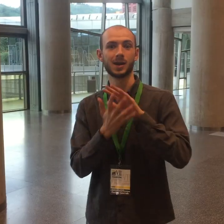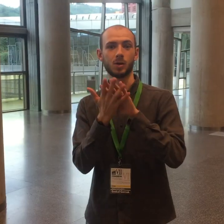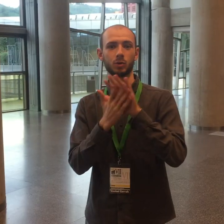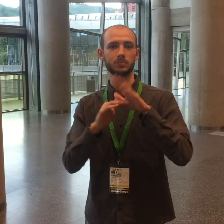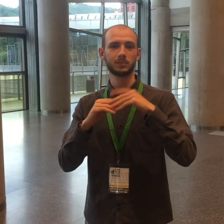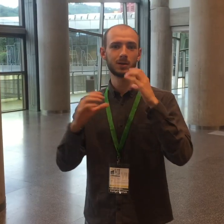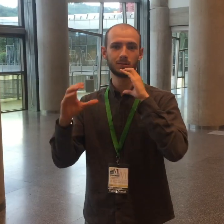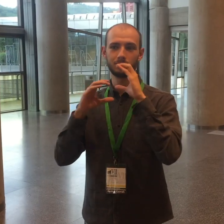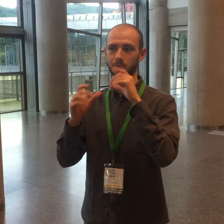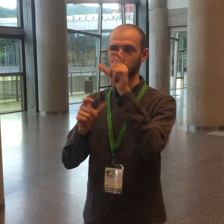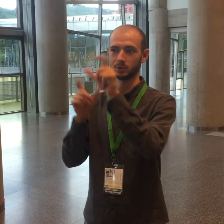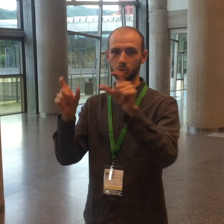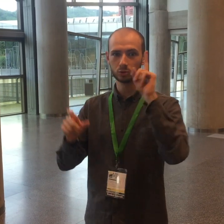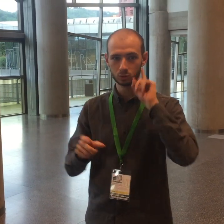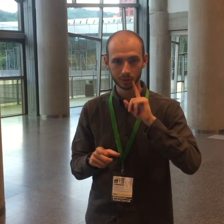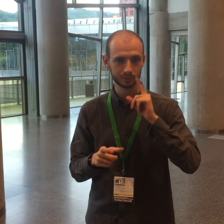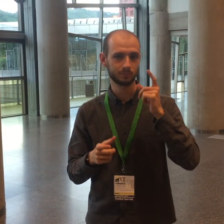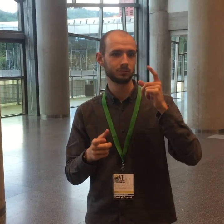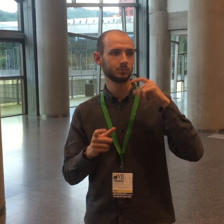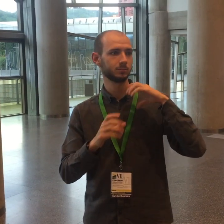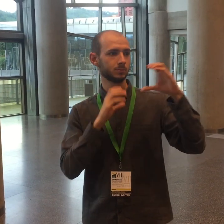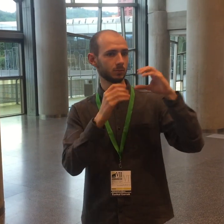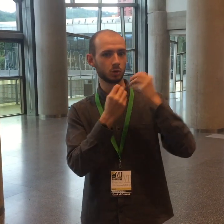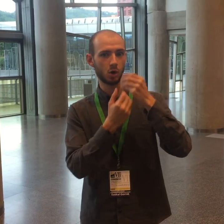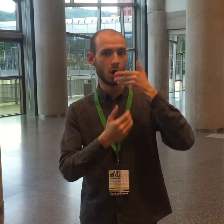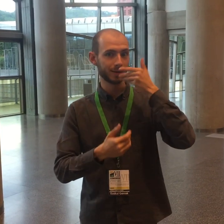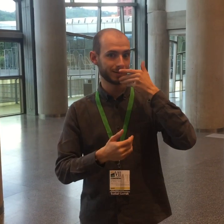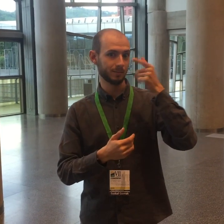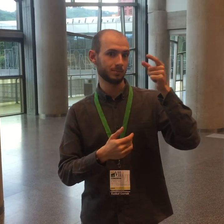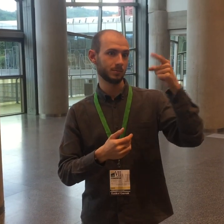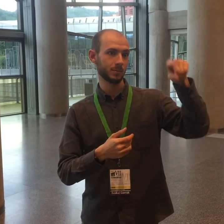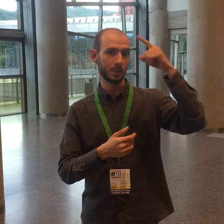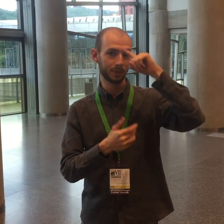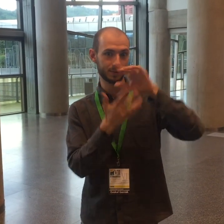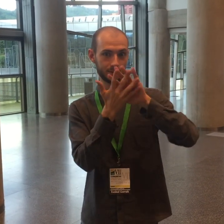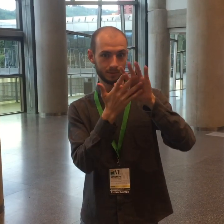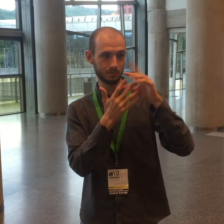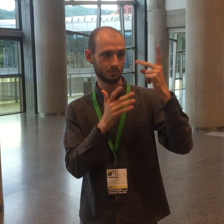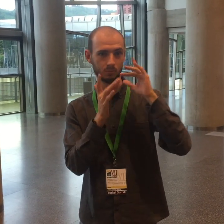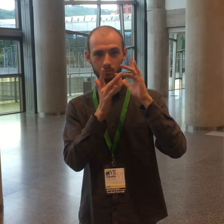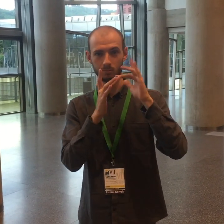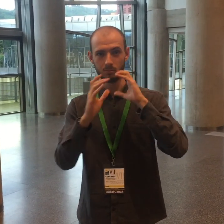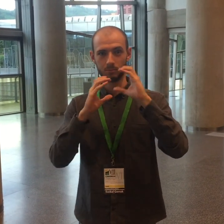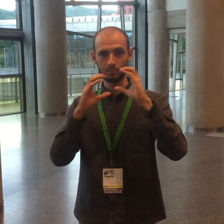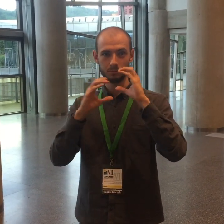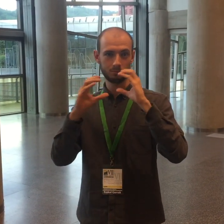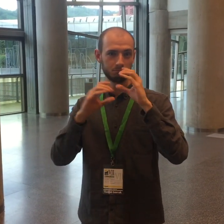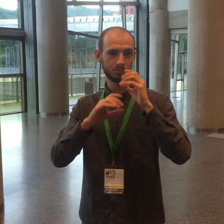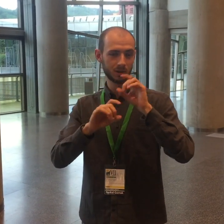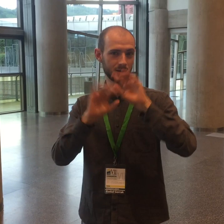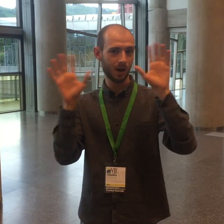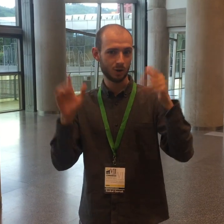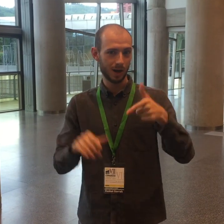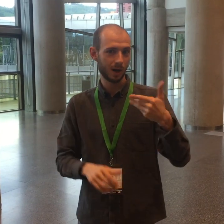La lengua de signos me permite comunicarme con personas sordas y oyentes signantes.